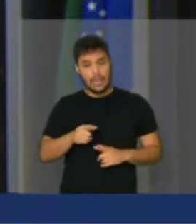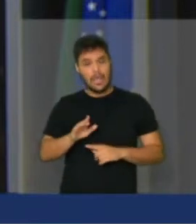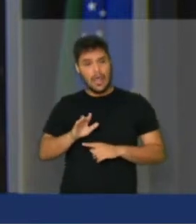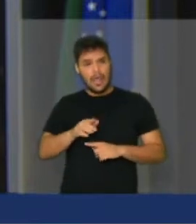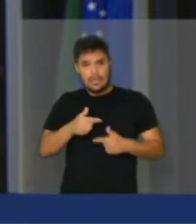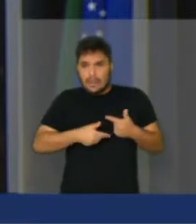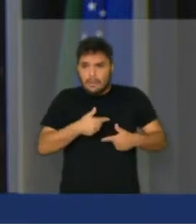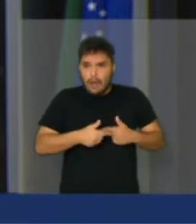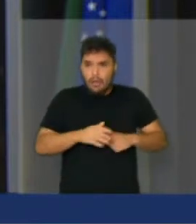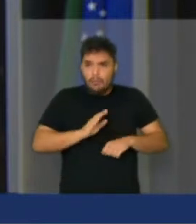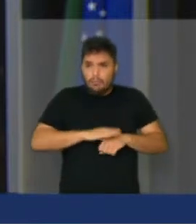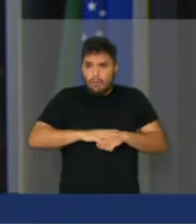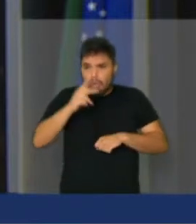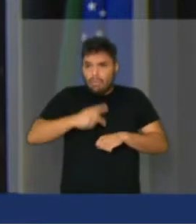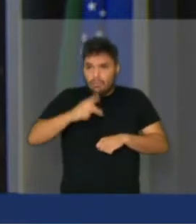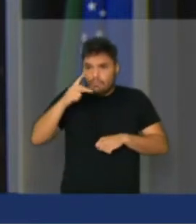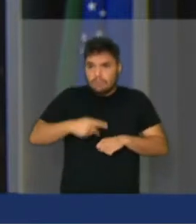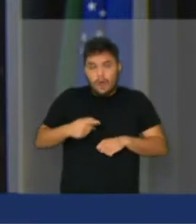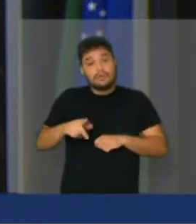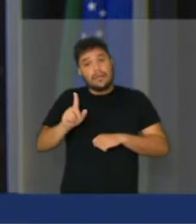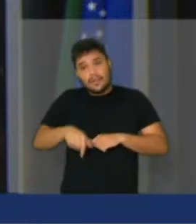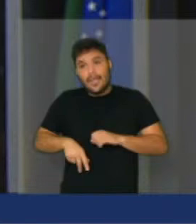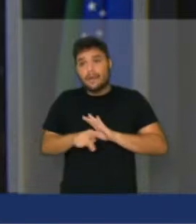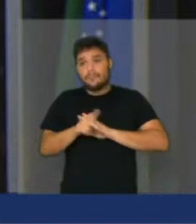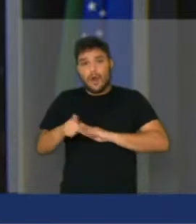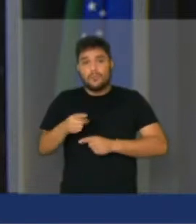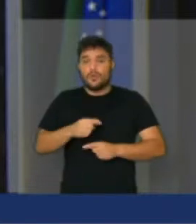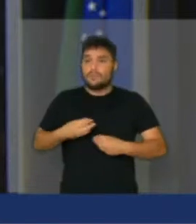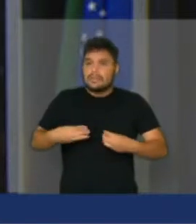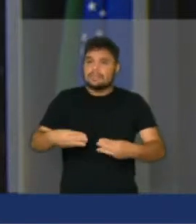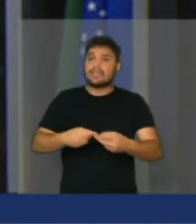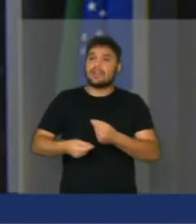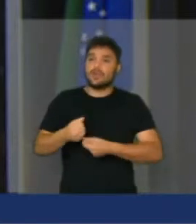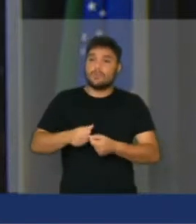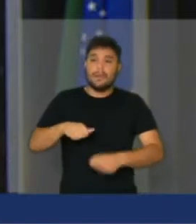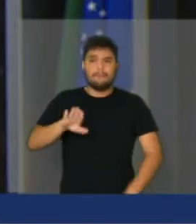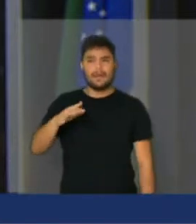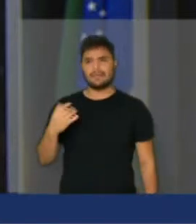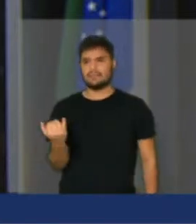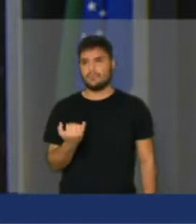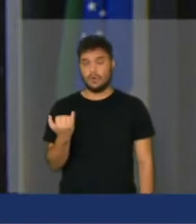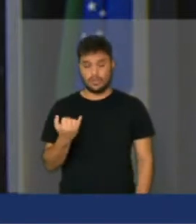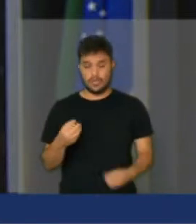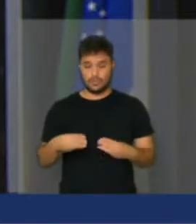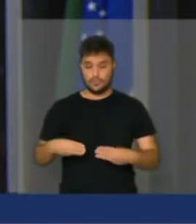IMPORTANTE PARA O PAÍS. DO MINISTÉRIO QUE CUIDA DA NOSSA MOEDA QUE ESTÁ DESVALORIZADA, QUE INFELIZMENTE NÃO TEM MAIS